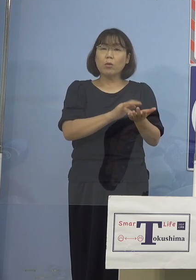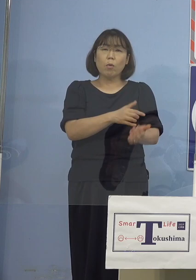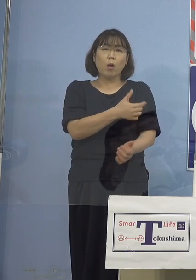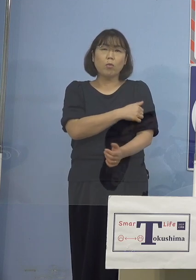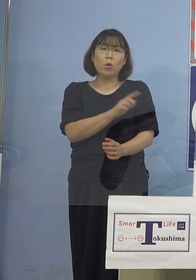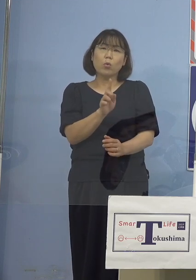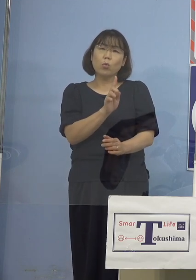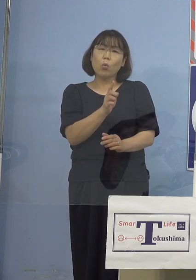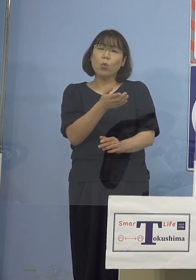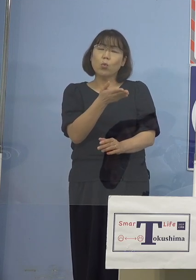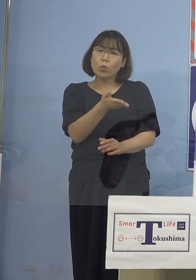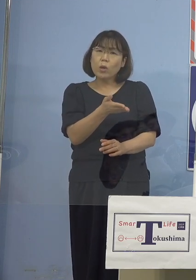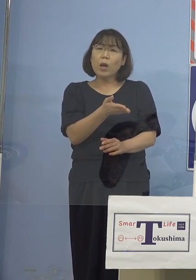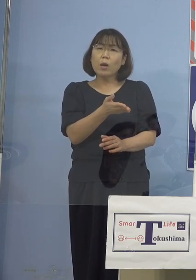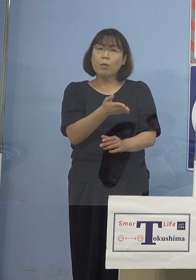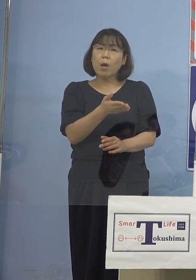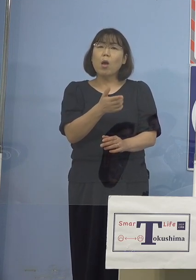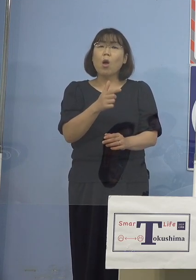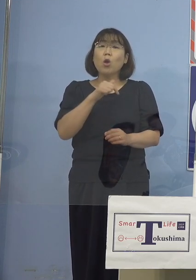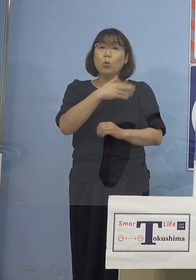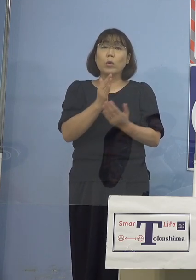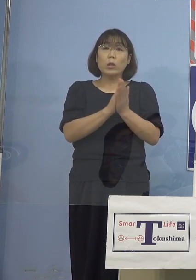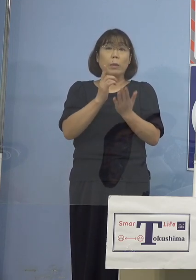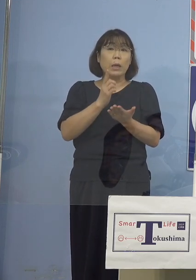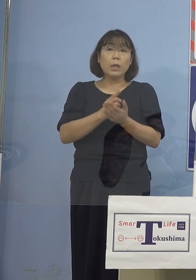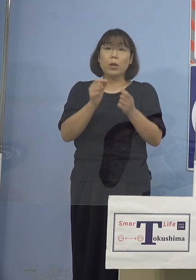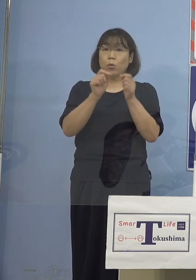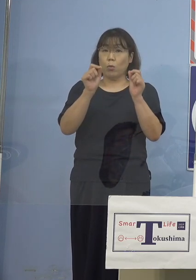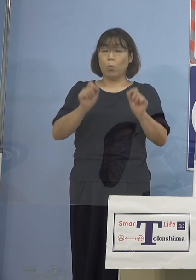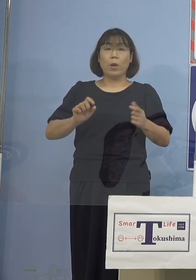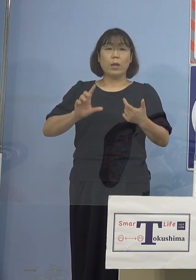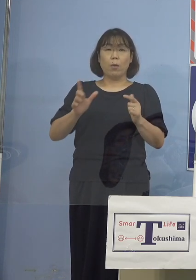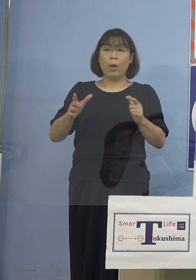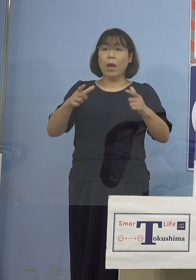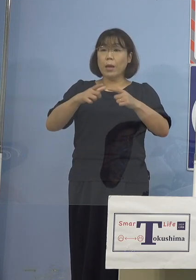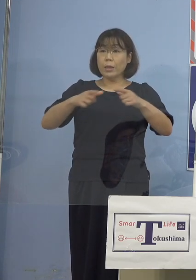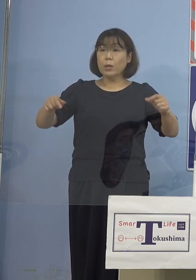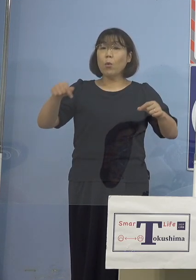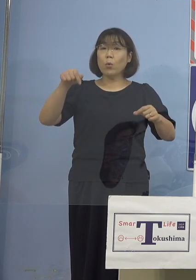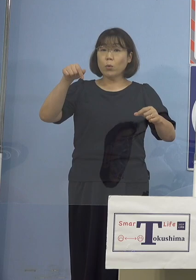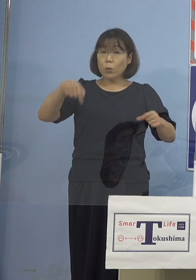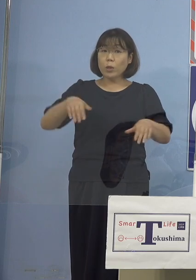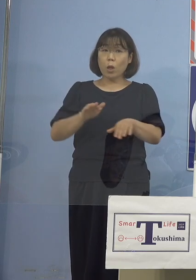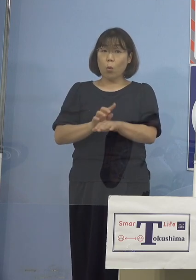これは徳島1県の問題というよりも まさに日本国としてどうしていくのか